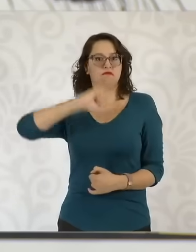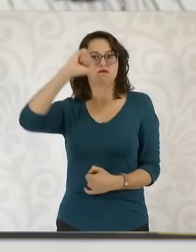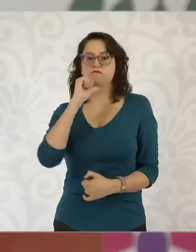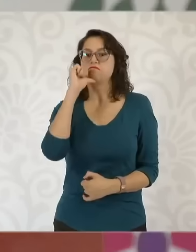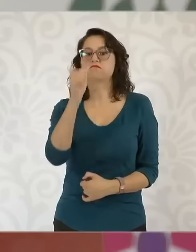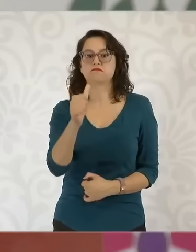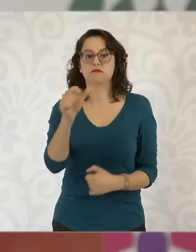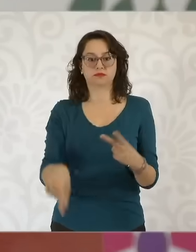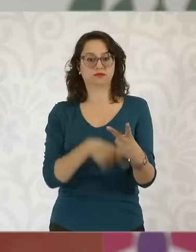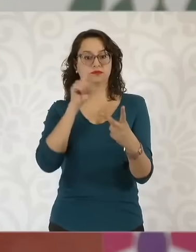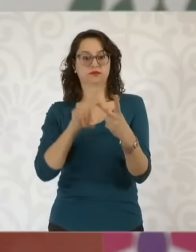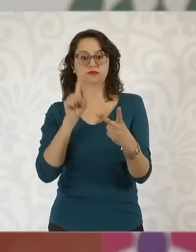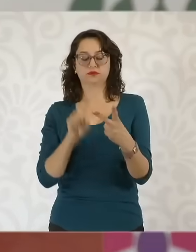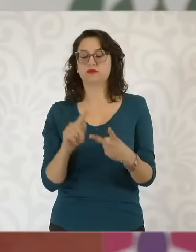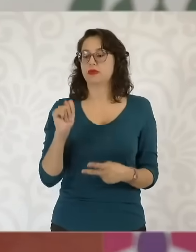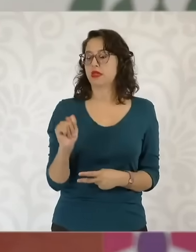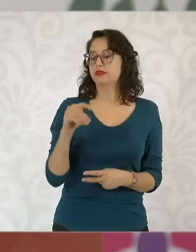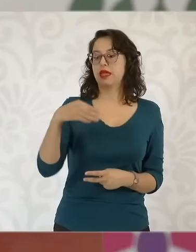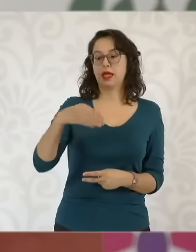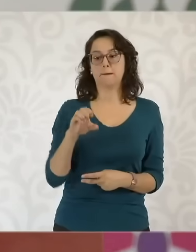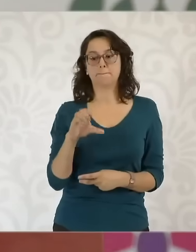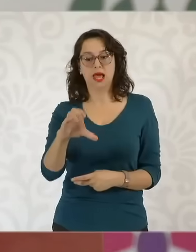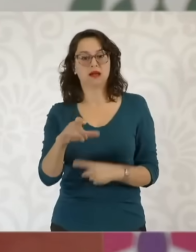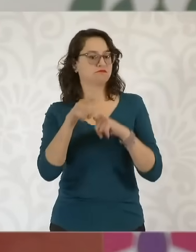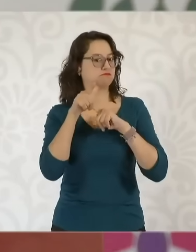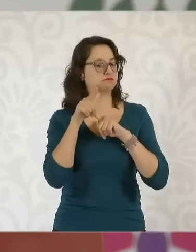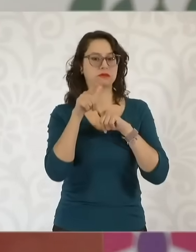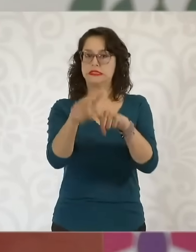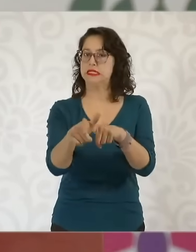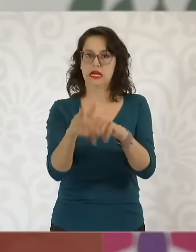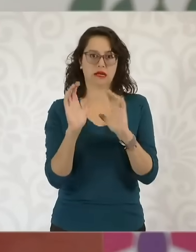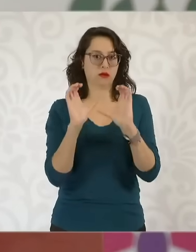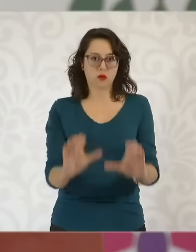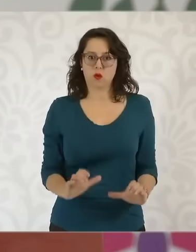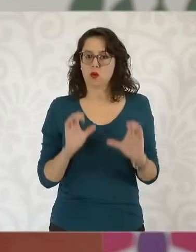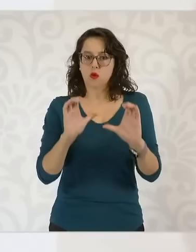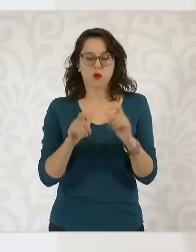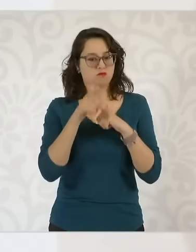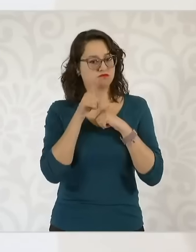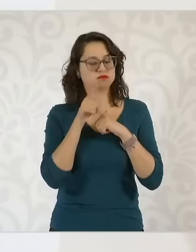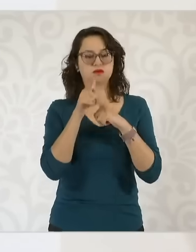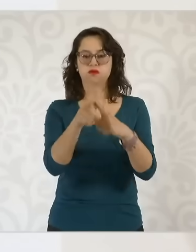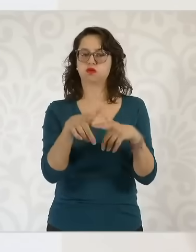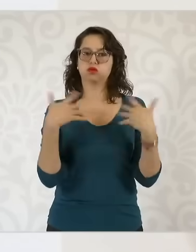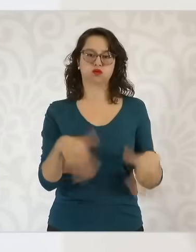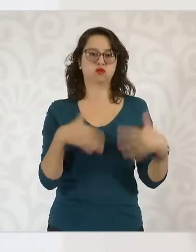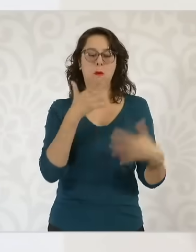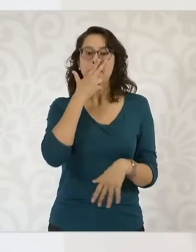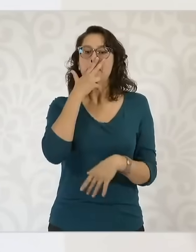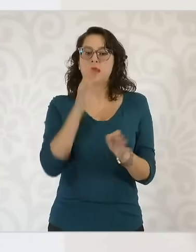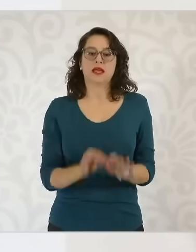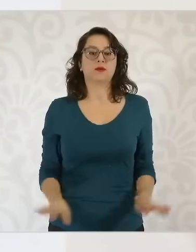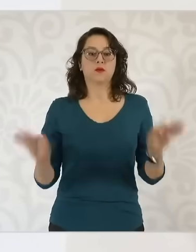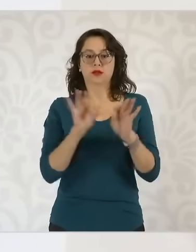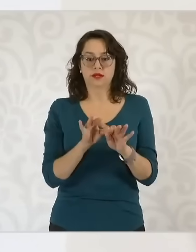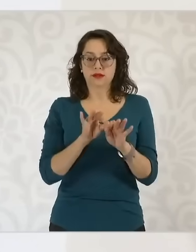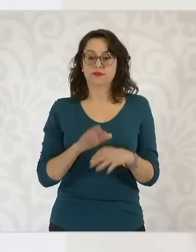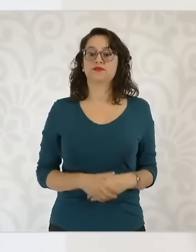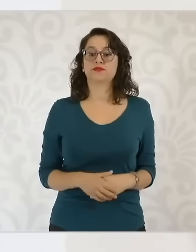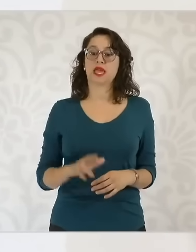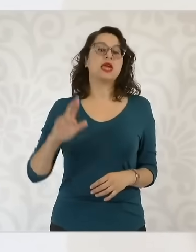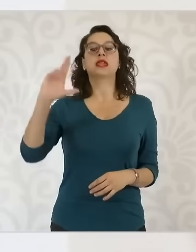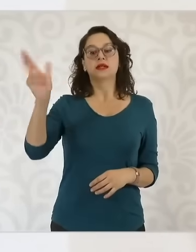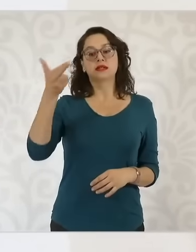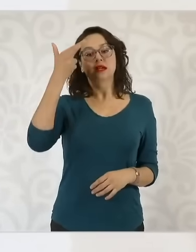se salvaguarda el TEMEC. Eso es muy importante porque recuerden que el 25% de las tarifas o de